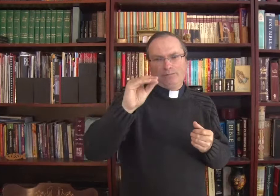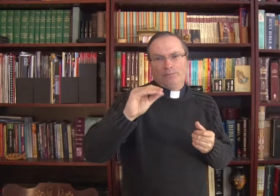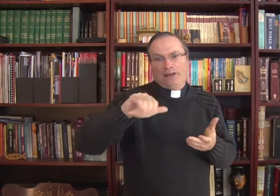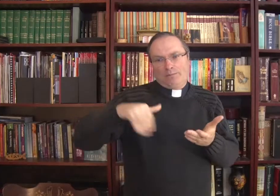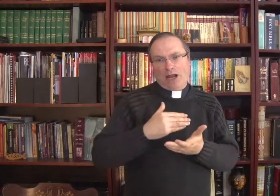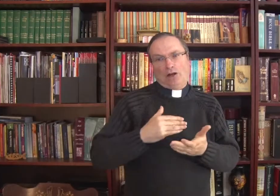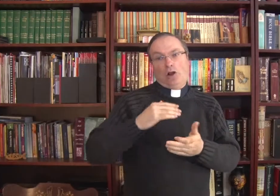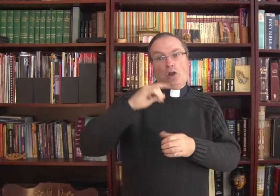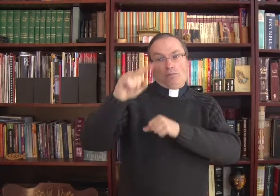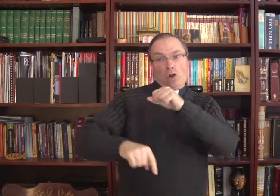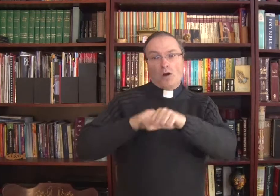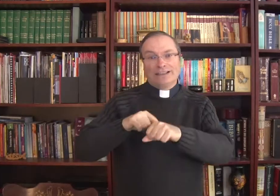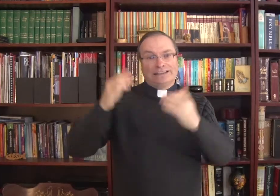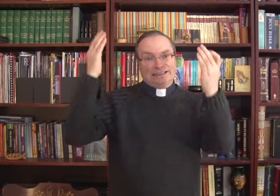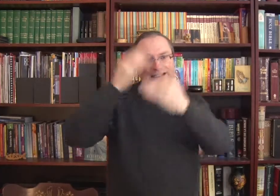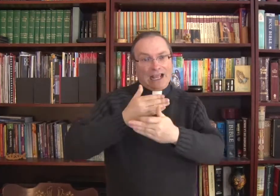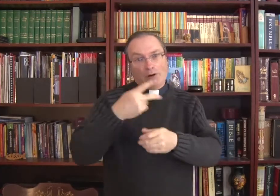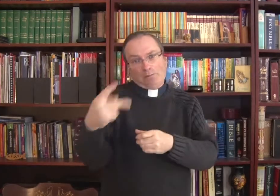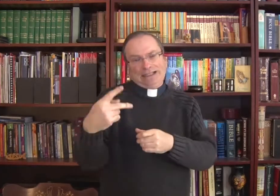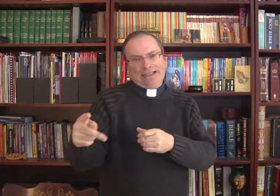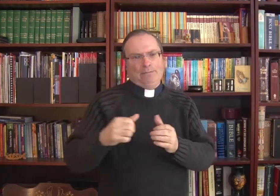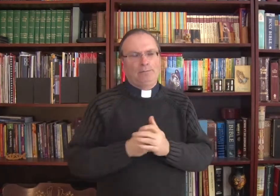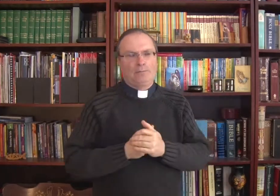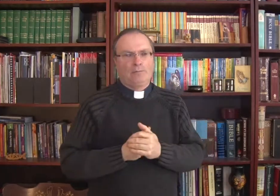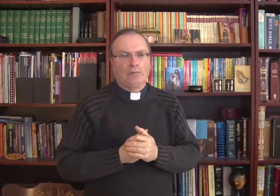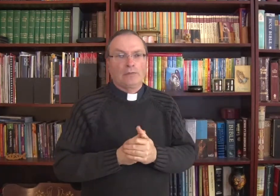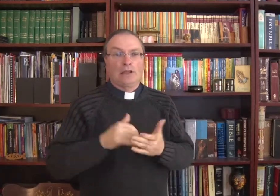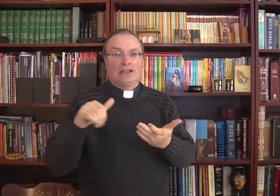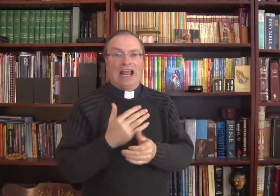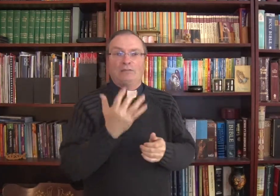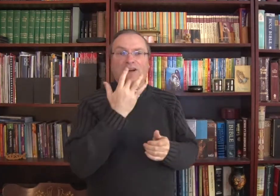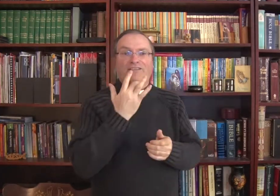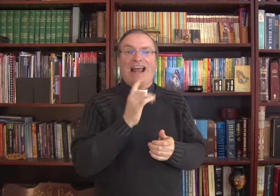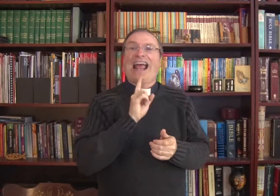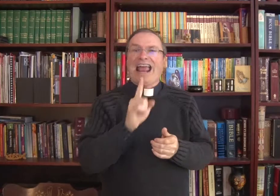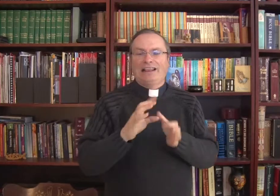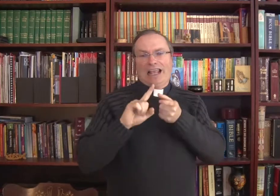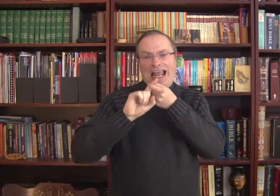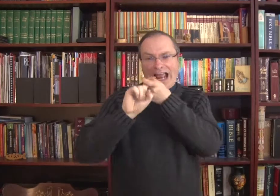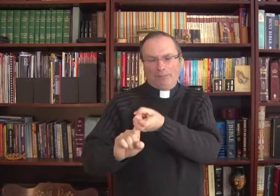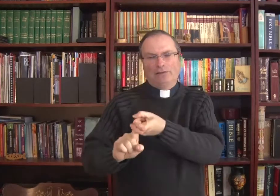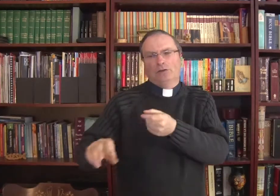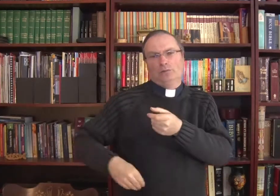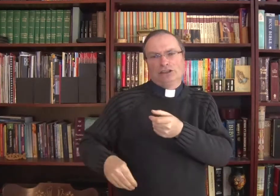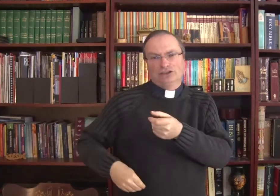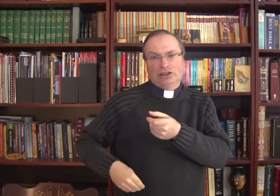car le monde des ténèbres leur appartient. Car ils préfèrent être ami du péché